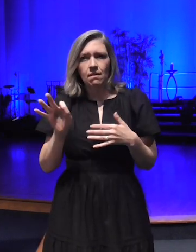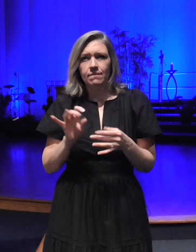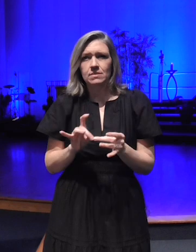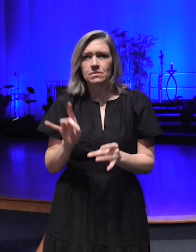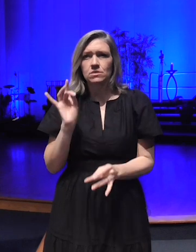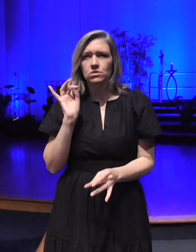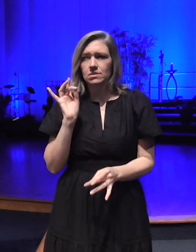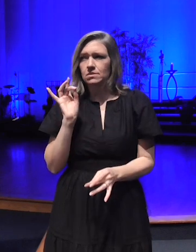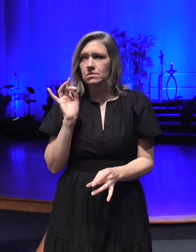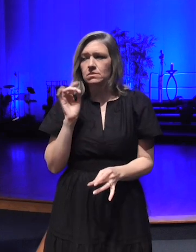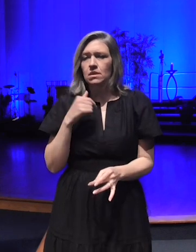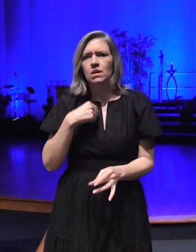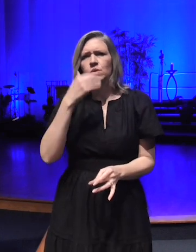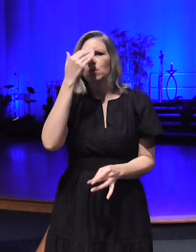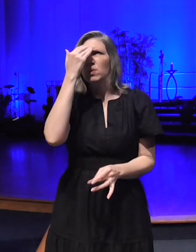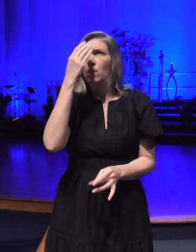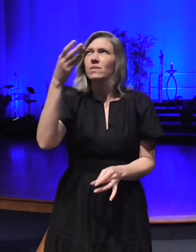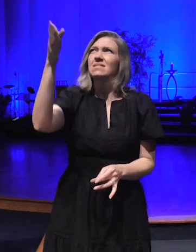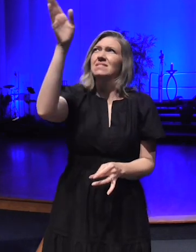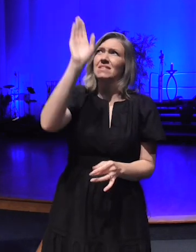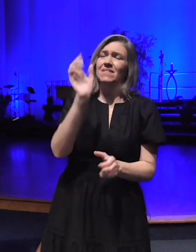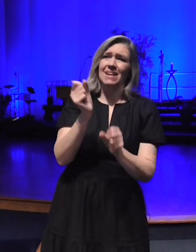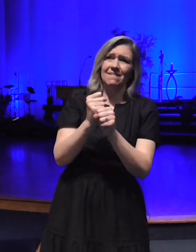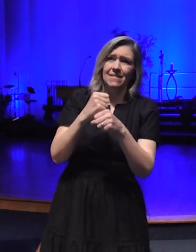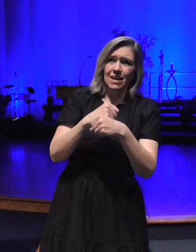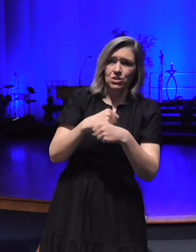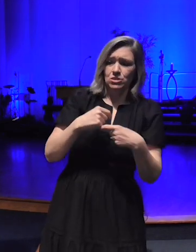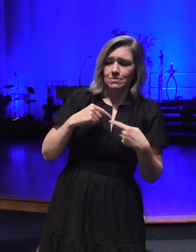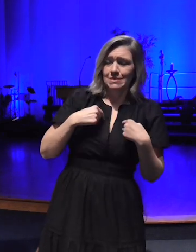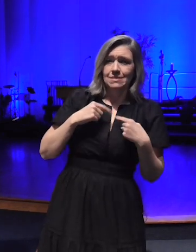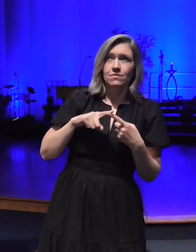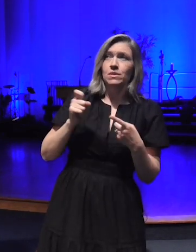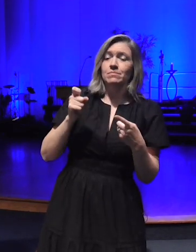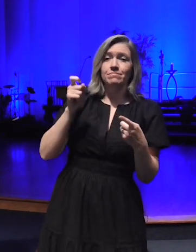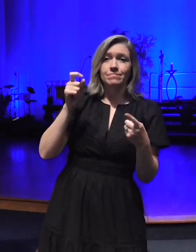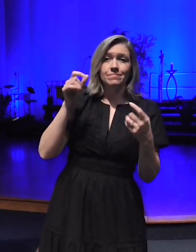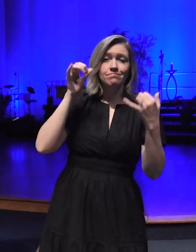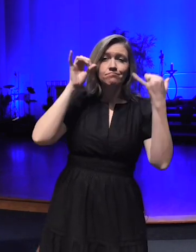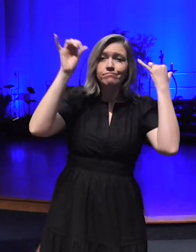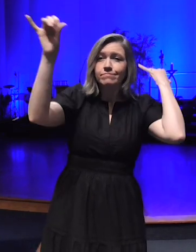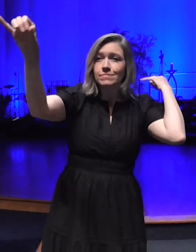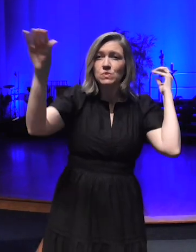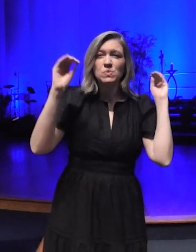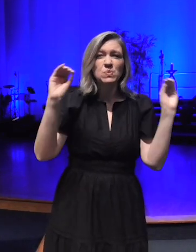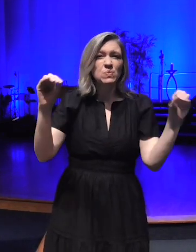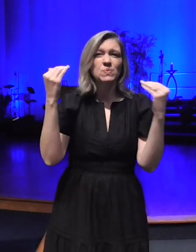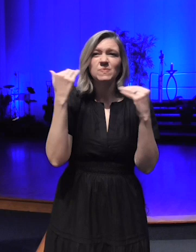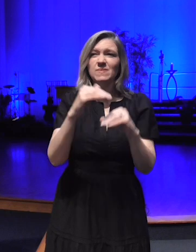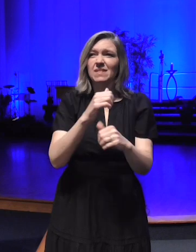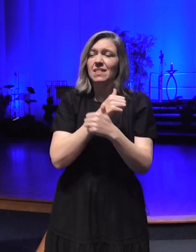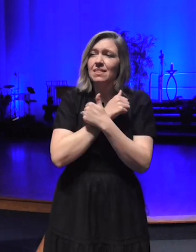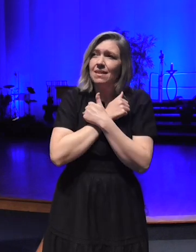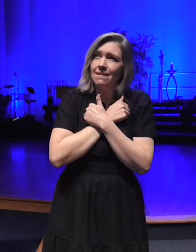me ha formado a partir de su amor infinito que no conoce limitación de ningún